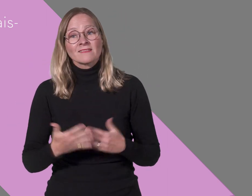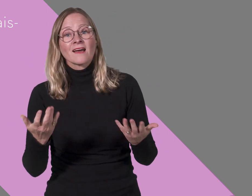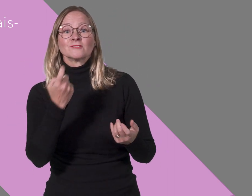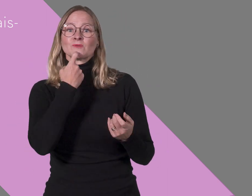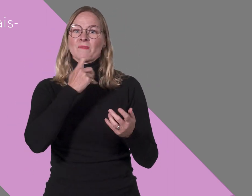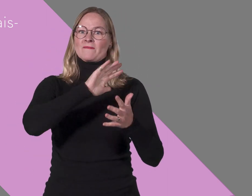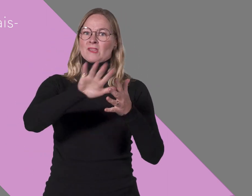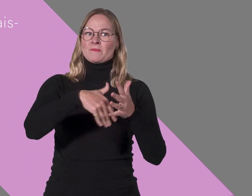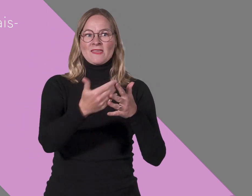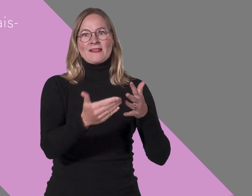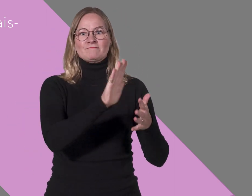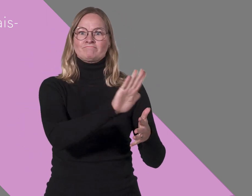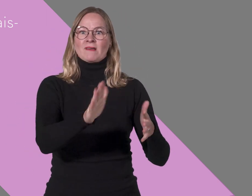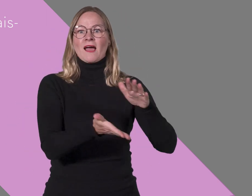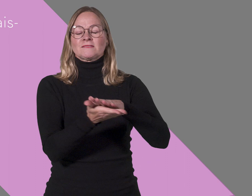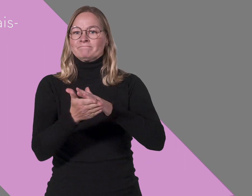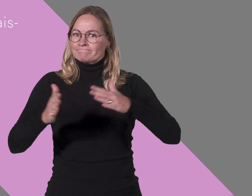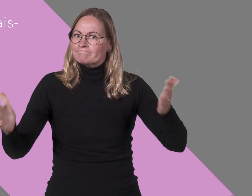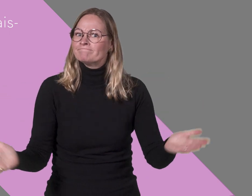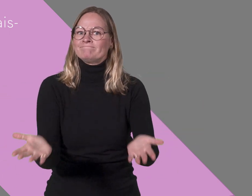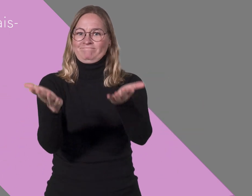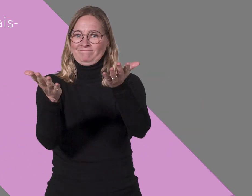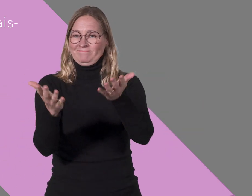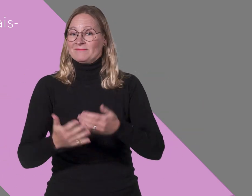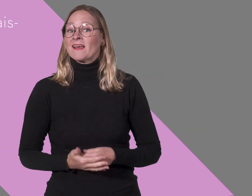ja edistänyt näin Suomen viittomakielten asemaa kuluvana vuonna.